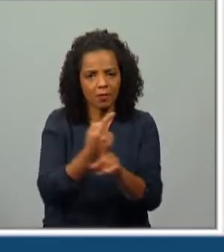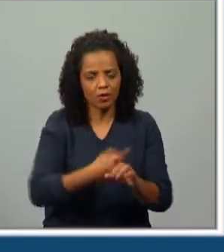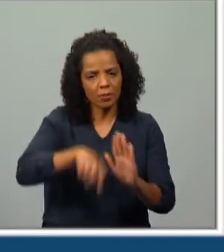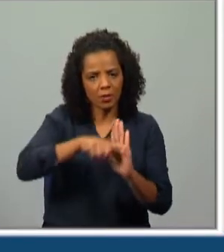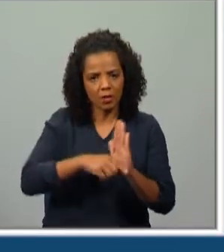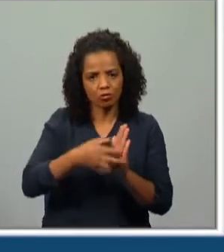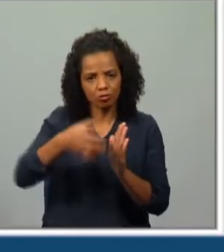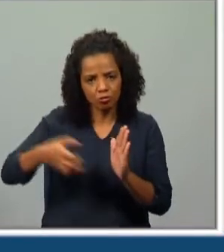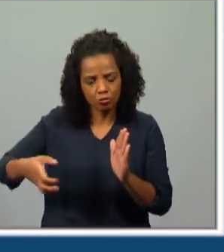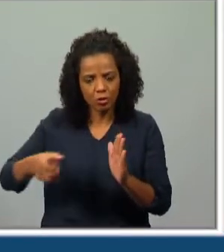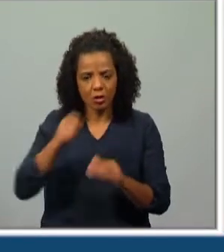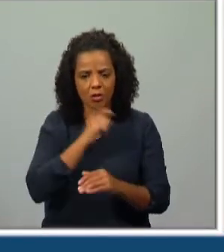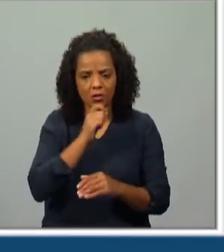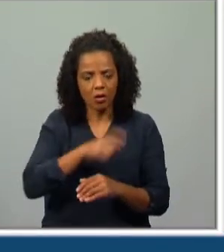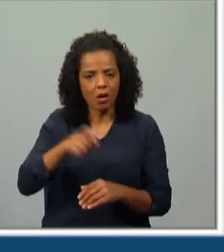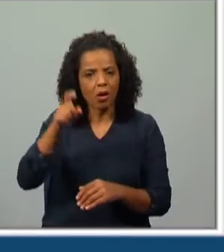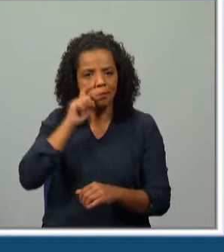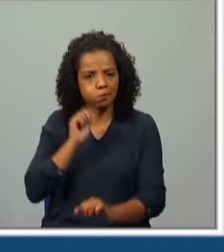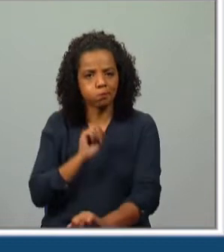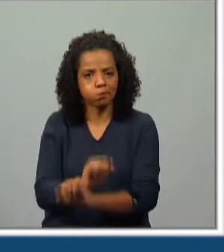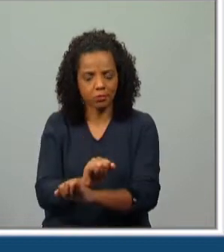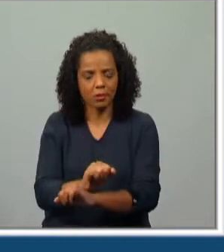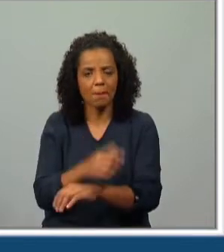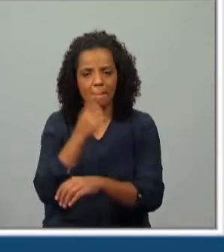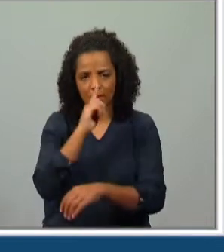de contenção do petróleo 油封